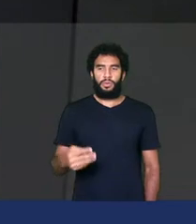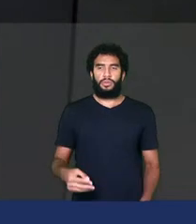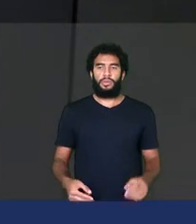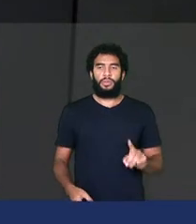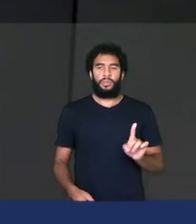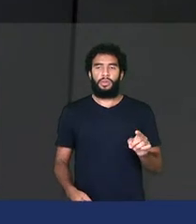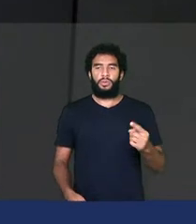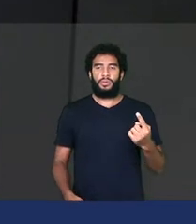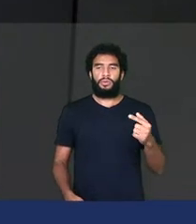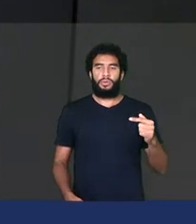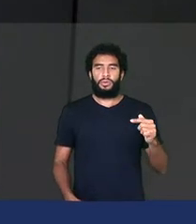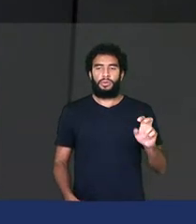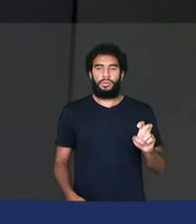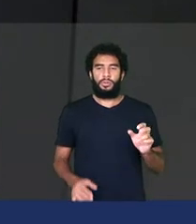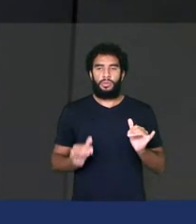ENCERRADA A VOTAÇÃO. SIM